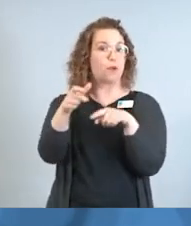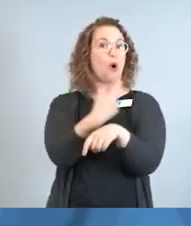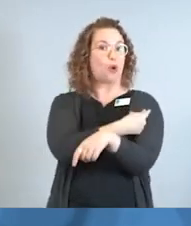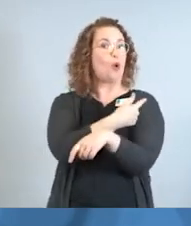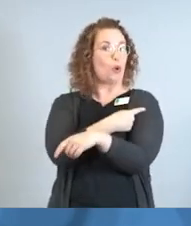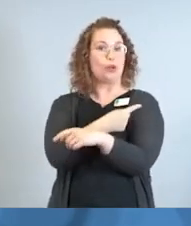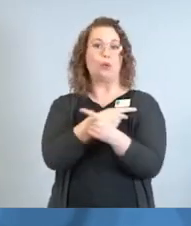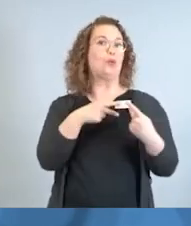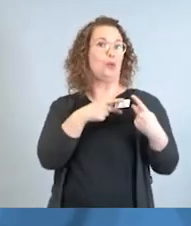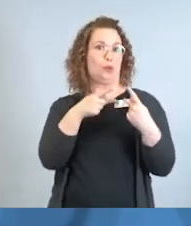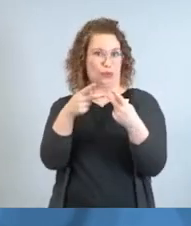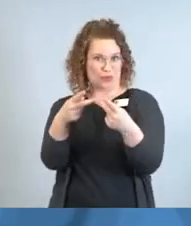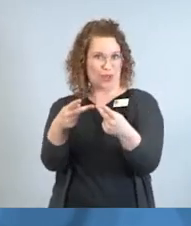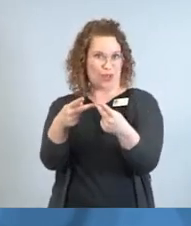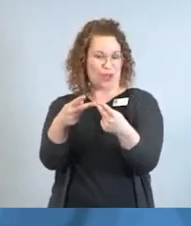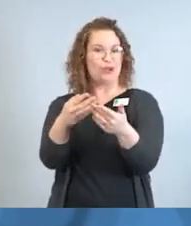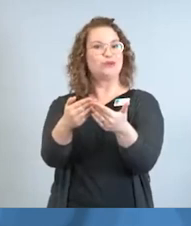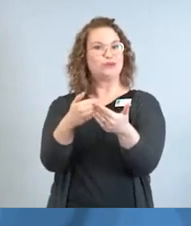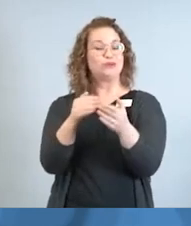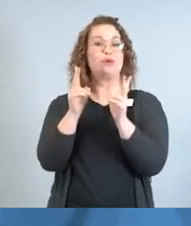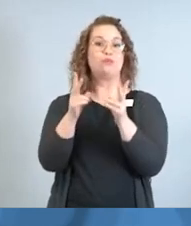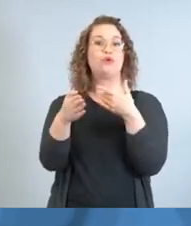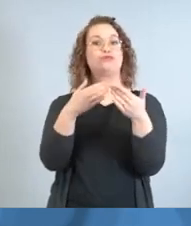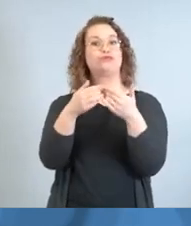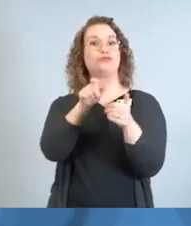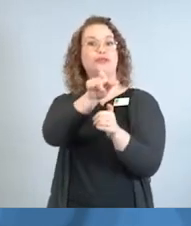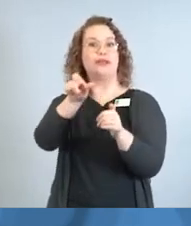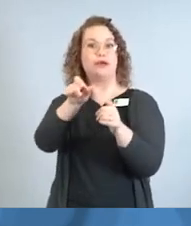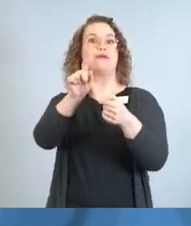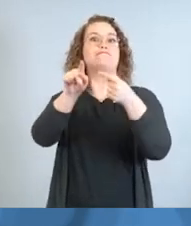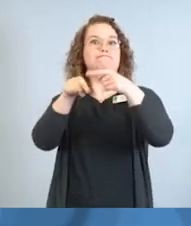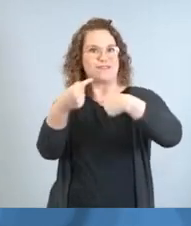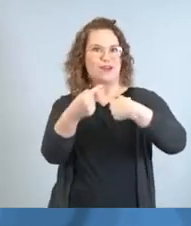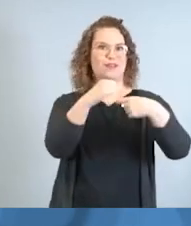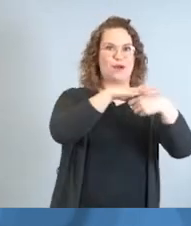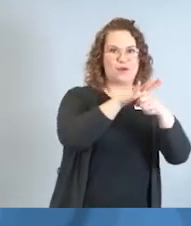Uusia työntekijöitä siirtyy hoitamaan koronapotilaita ja heitä rokotetaan edelleen.